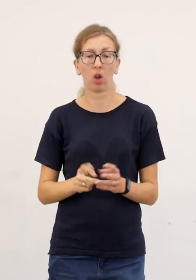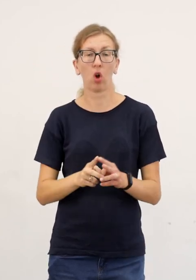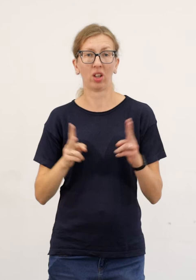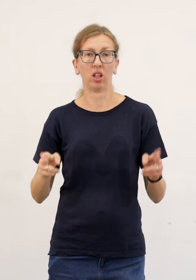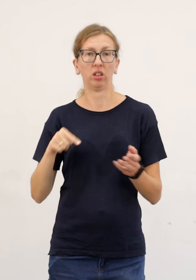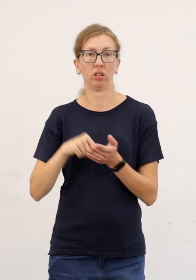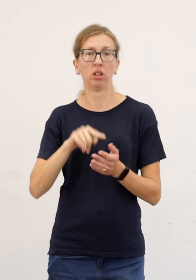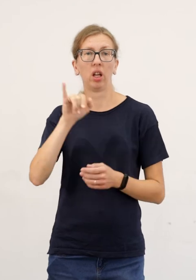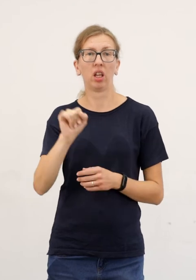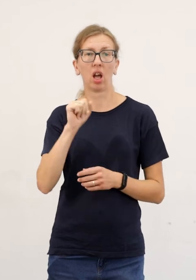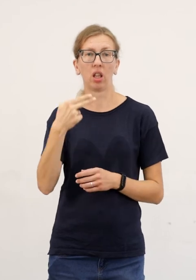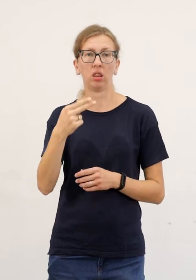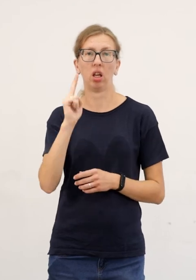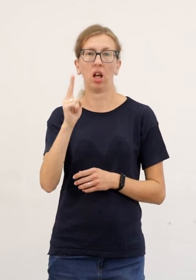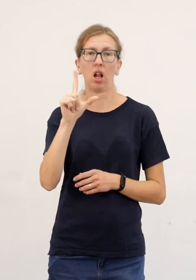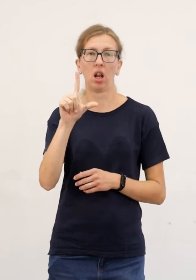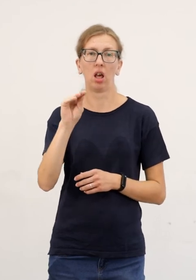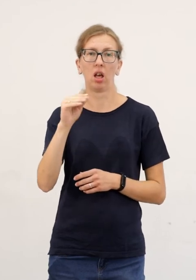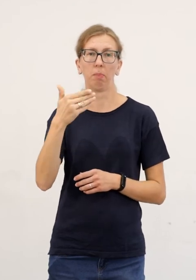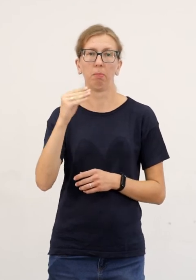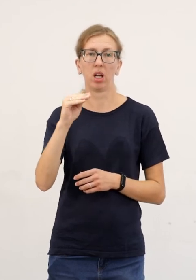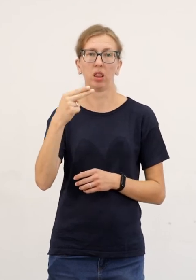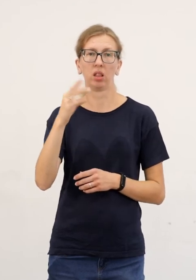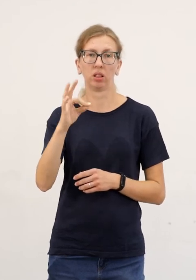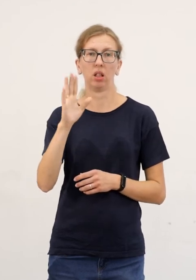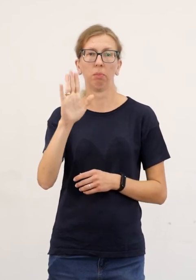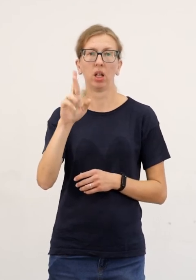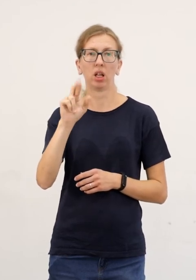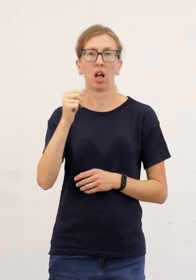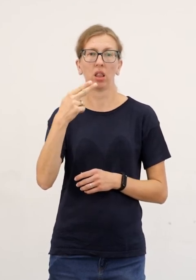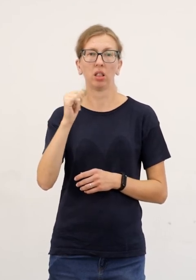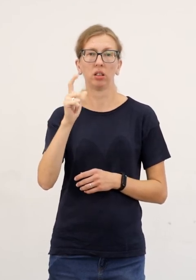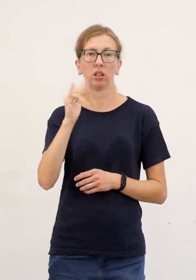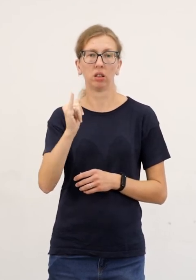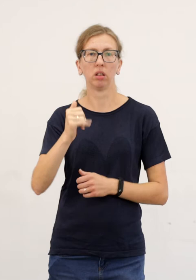Wojskowi w garnizonie Jana Klemensa Branickiego nosili także broń białą.